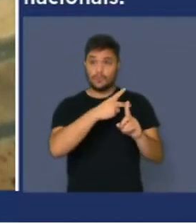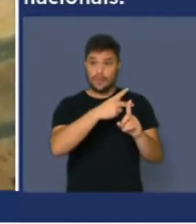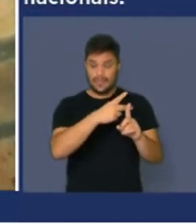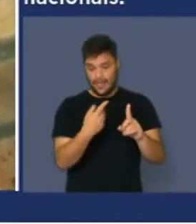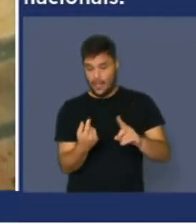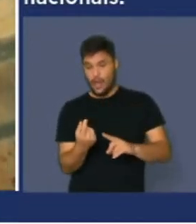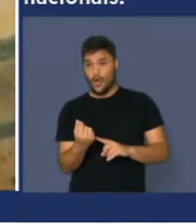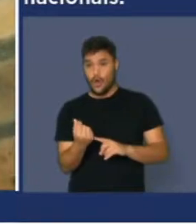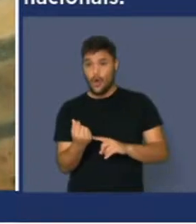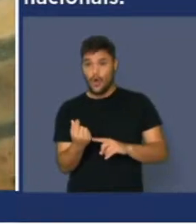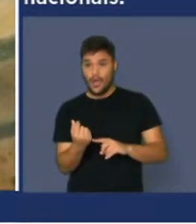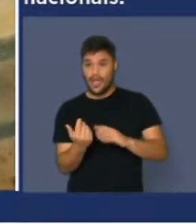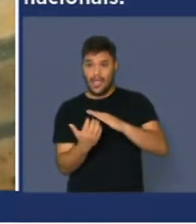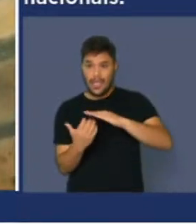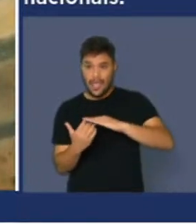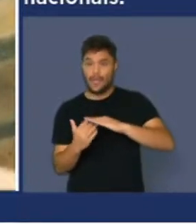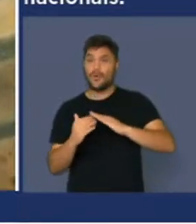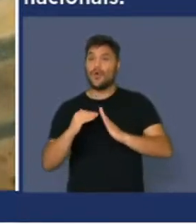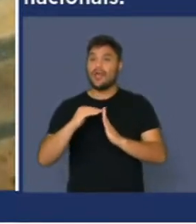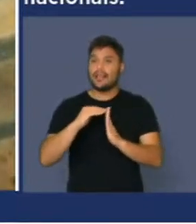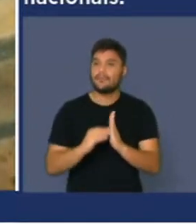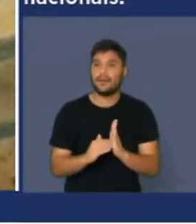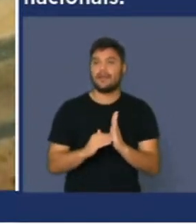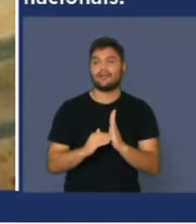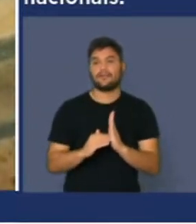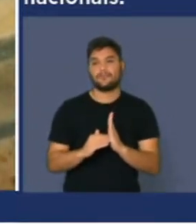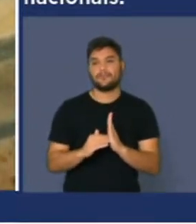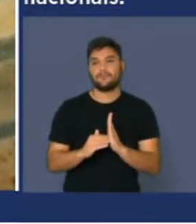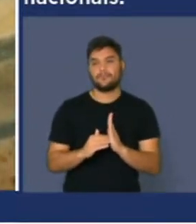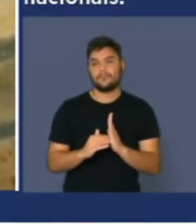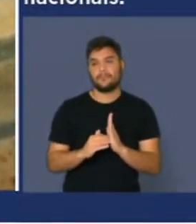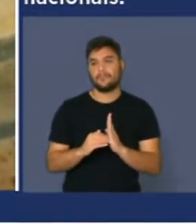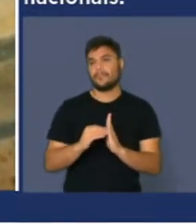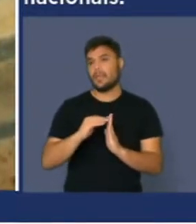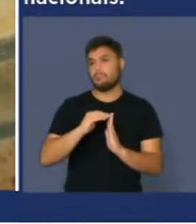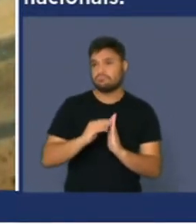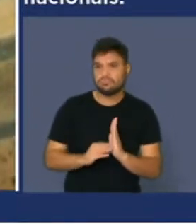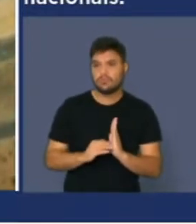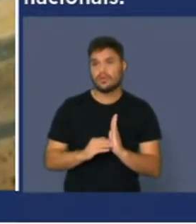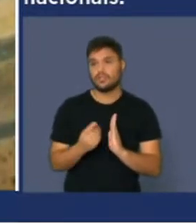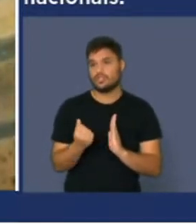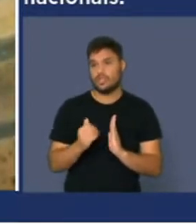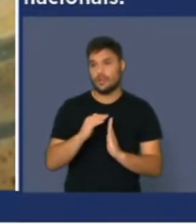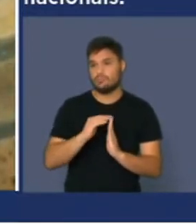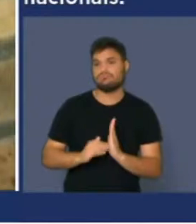VALOR REAL DELE PARA QUEM TEM MOEDA EM DÓLAR PARA VIR COMPRAR O PATRIMÔNIO BRASILEIRO. ENTÃO A LIQUIDAÇÃO DE PATRIMÔNIO PÚBLICO QUE O PAULO GUEDES E